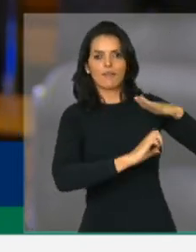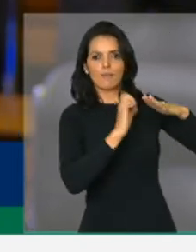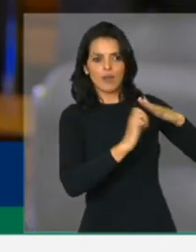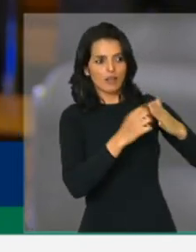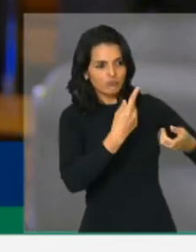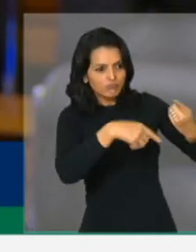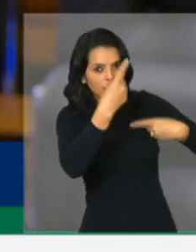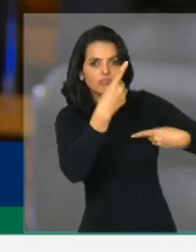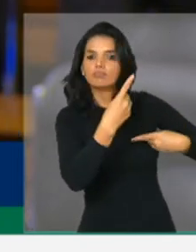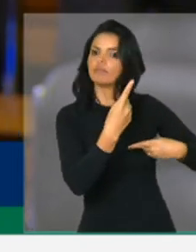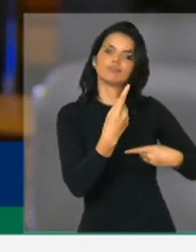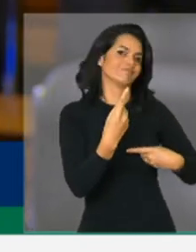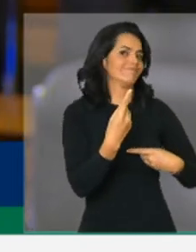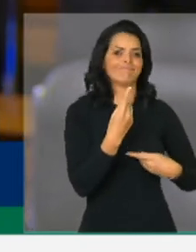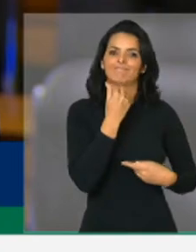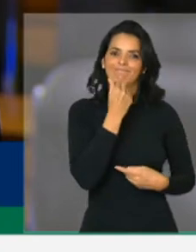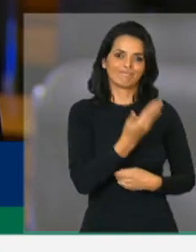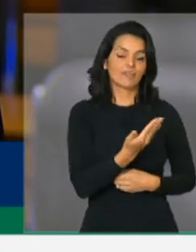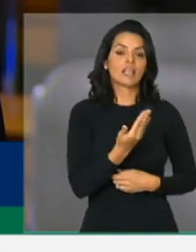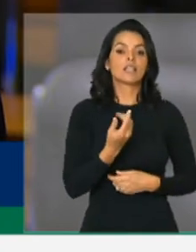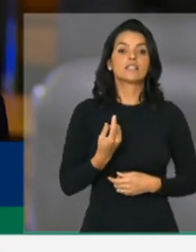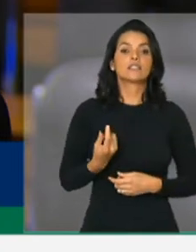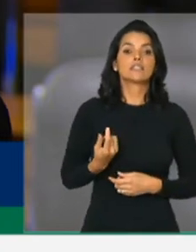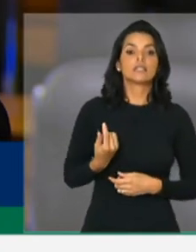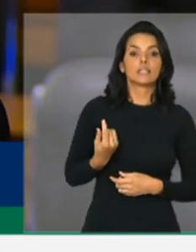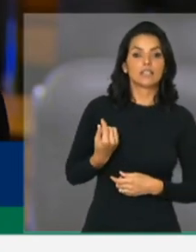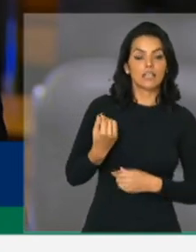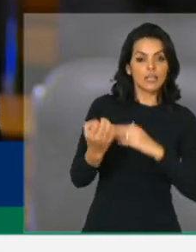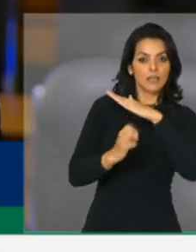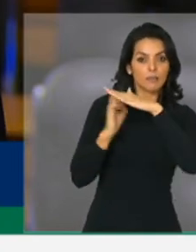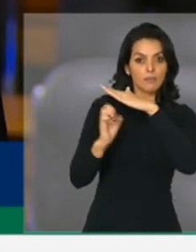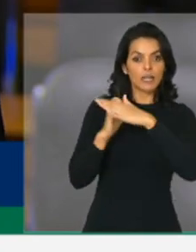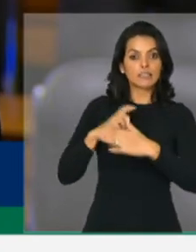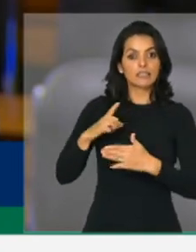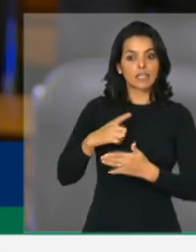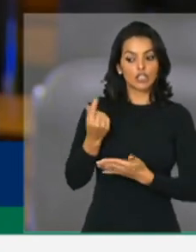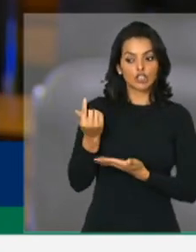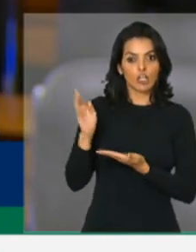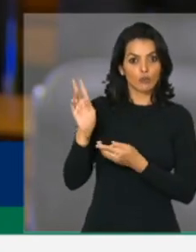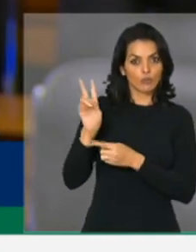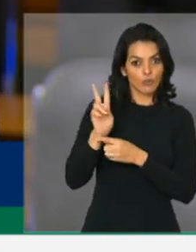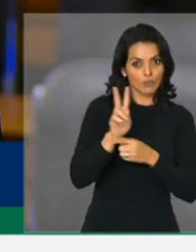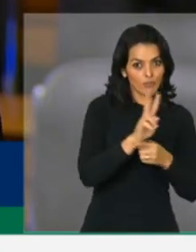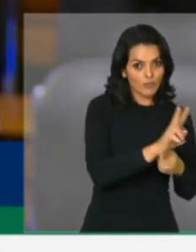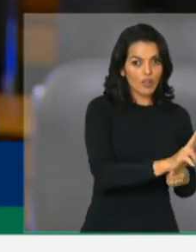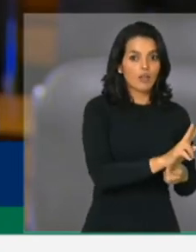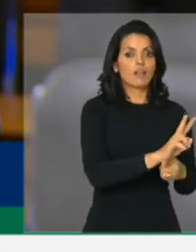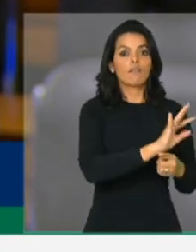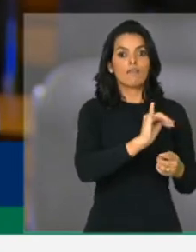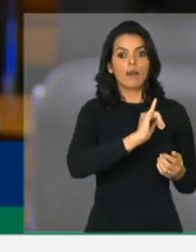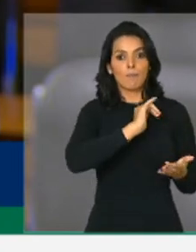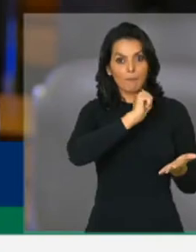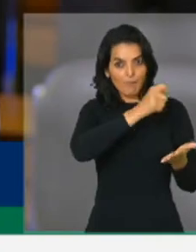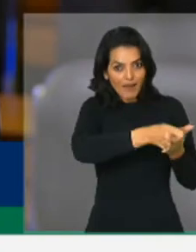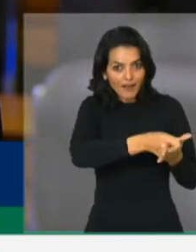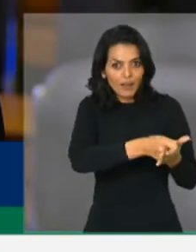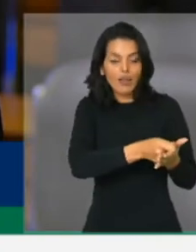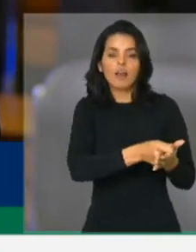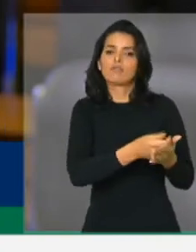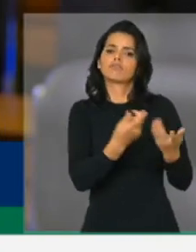PARTIR DE 2023, JÁ VÃO TER OS NOMES LIMPOS HOJE, VÃO PODER PEGAR NOVOS RECURSOS E, MUITO PROVAVELMENTE NÃO VÃO PAGAR NOVAMENTE ENTÃO, NÓS